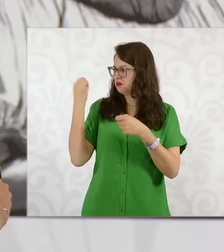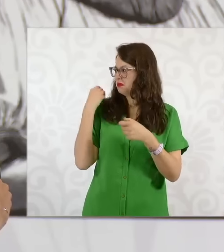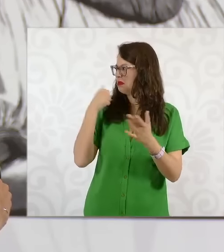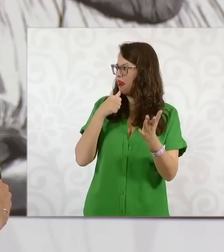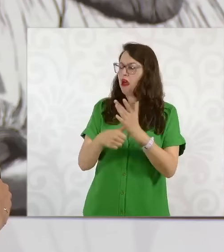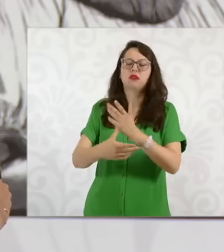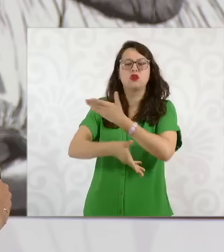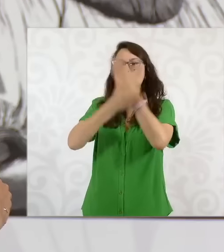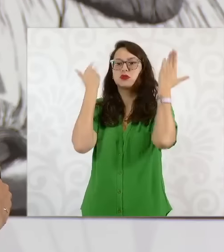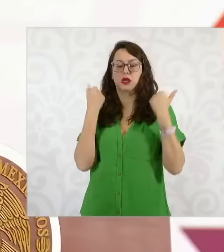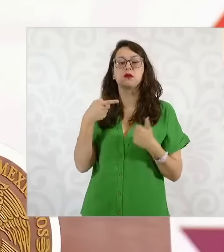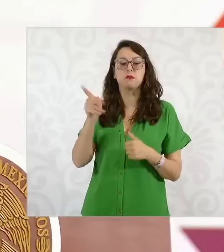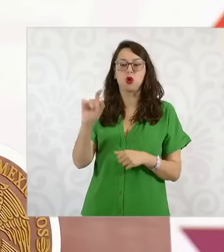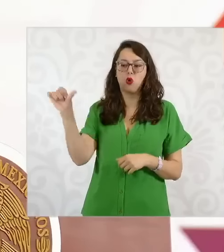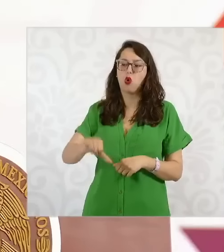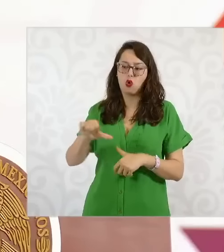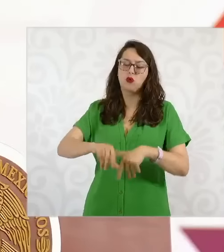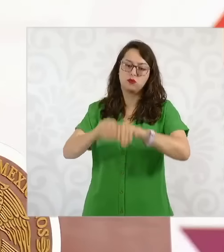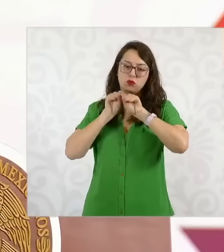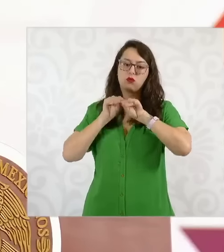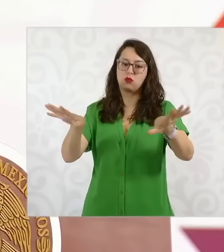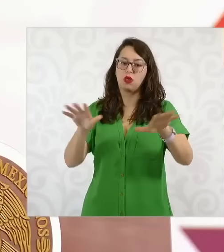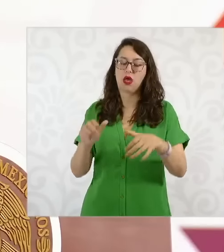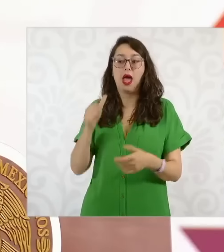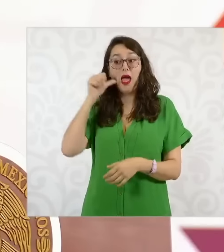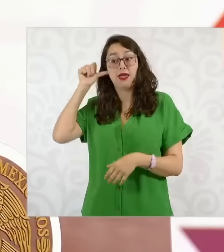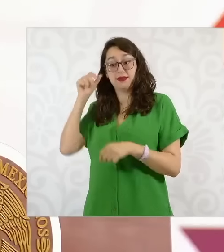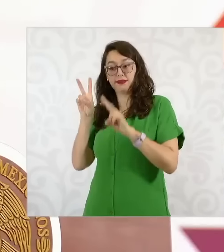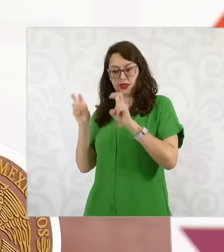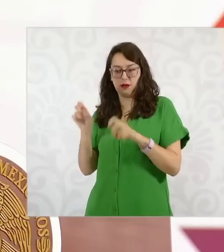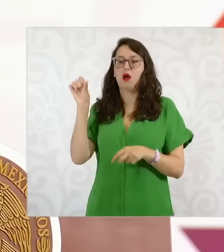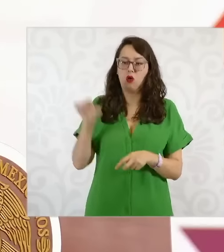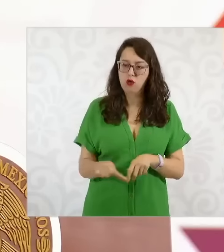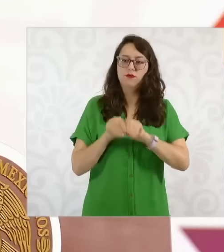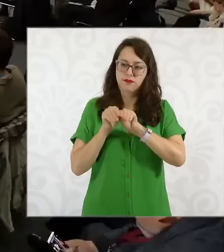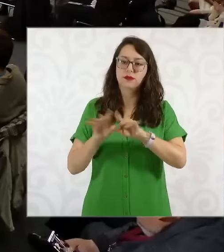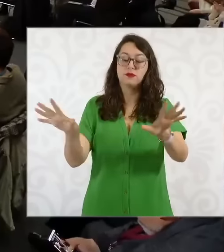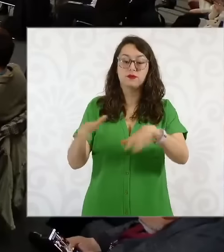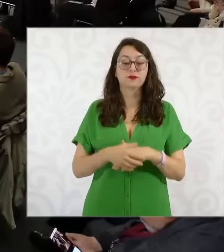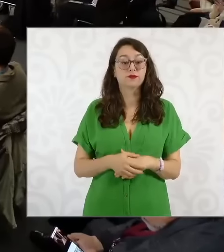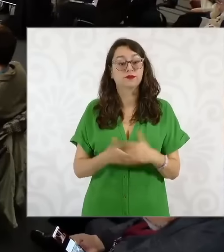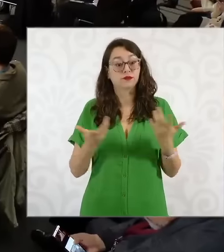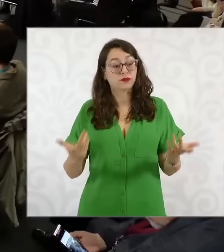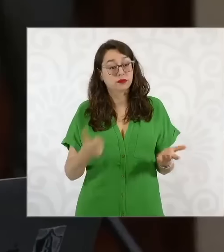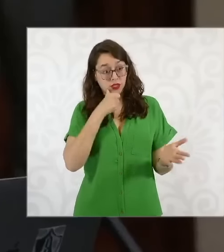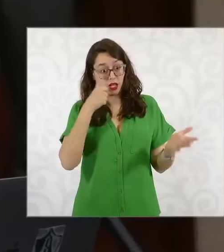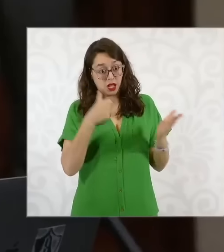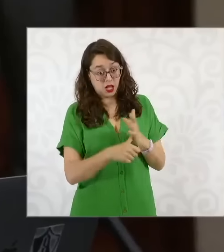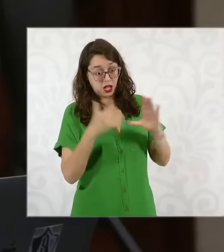eh, pero nos informaron que el día de hoy, con relación a lo que presentamos ayer va a ser un comunicado y la nota diplomática no se tiene contemplada por ahora.